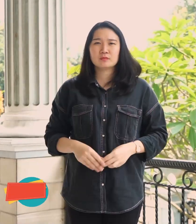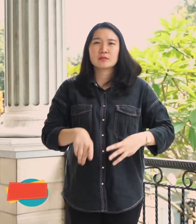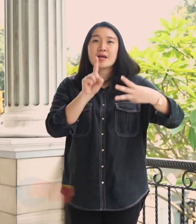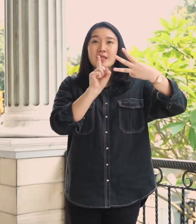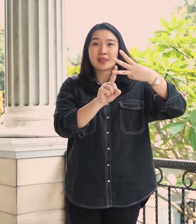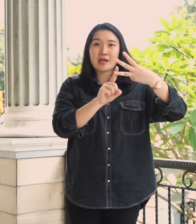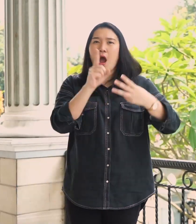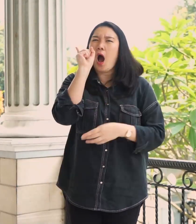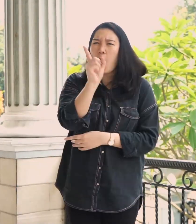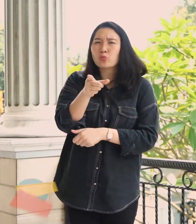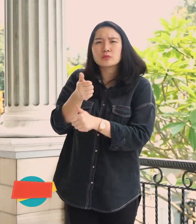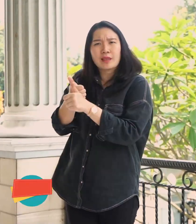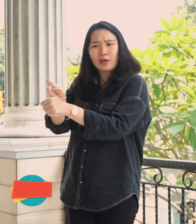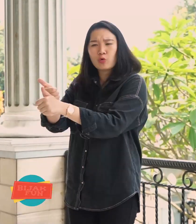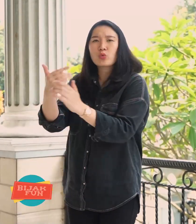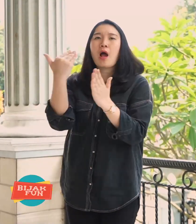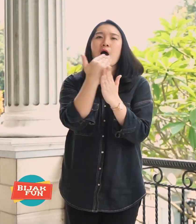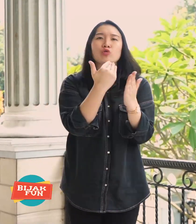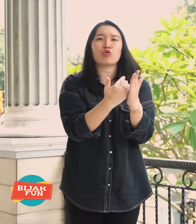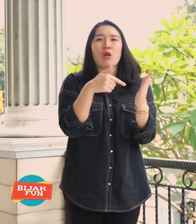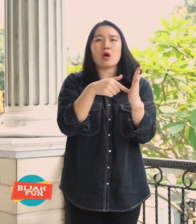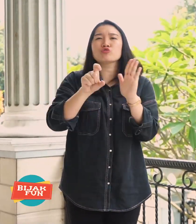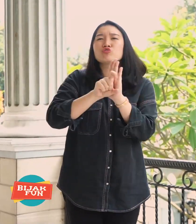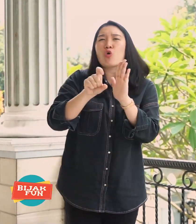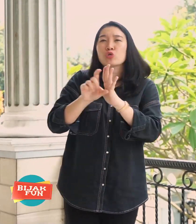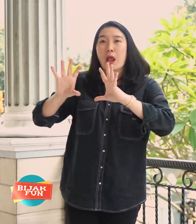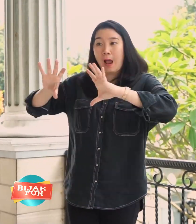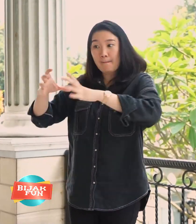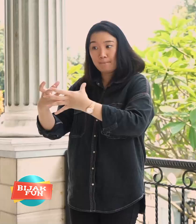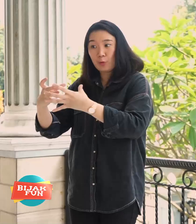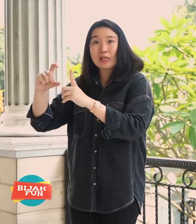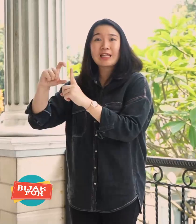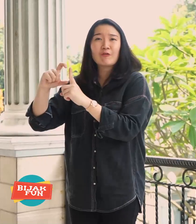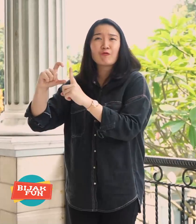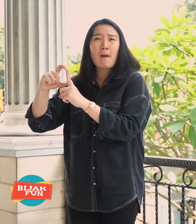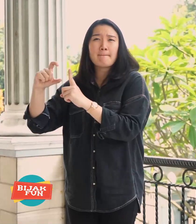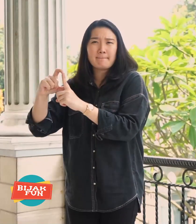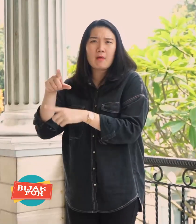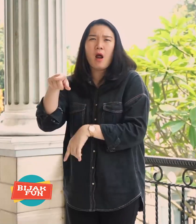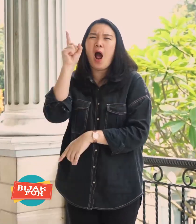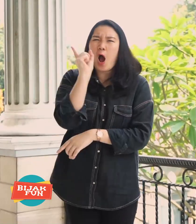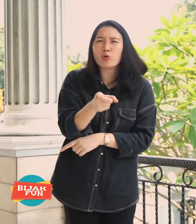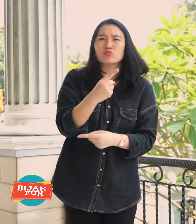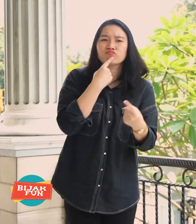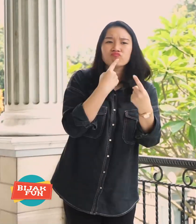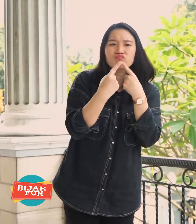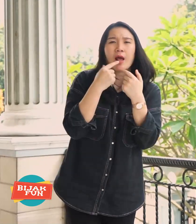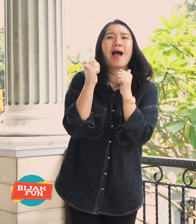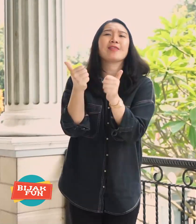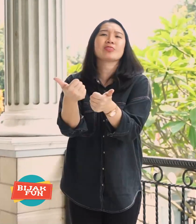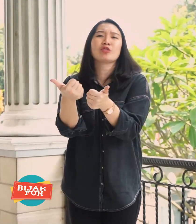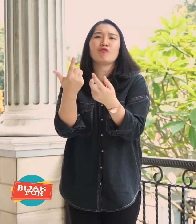3. Harus ikut aturan. Jika bergabung ke Difpala, harus berkomunikasi aktif,